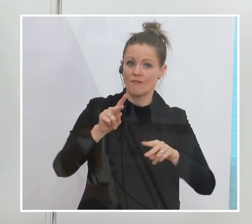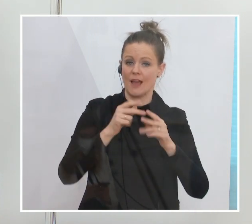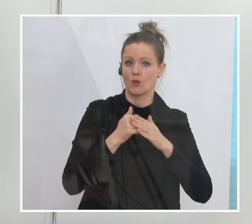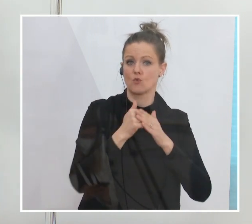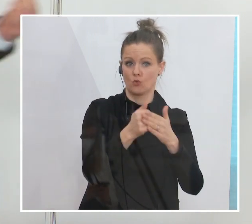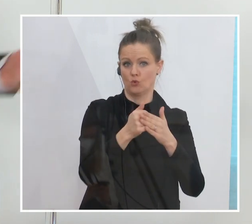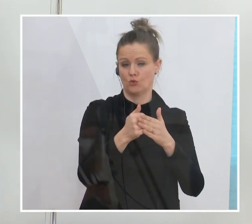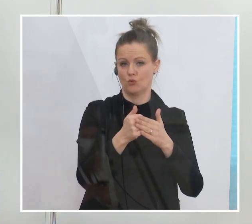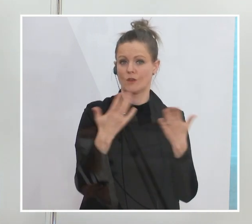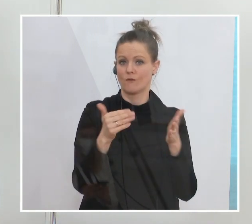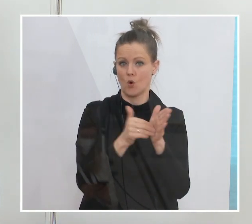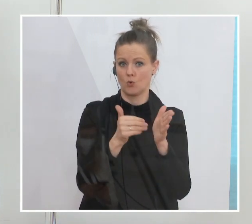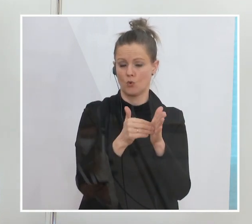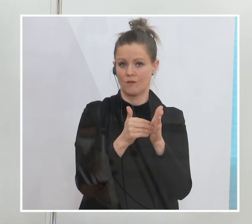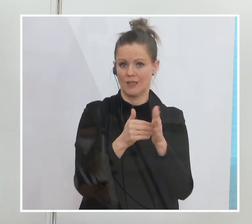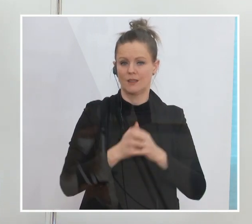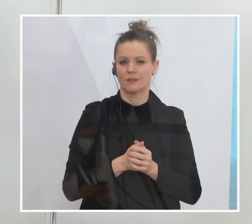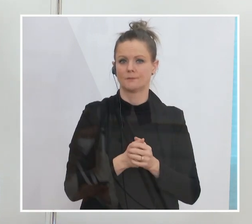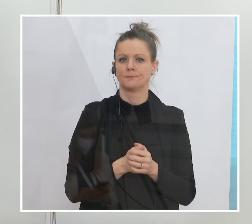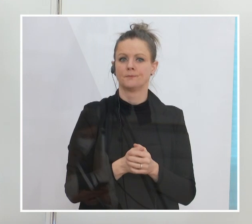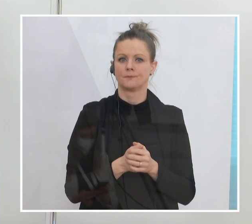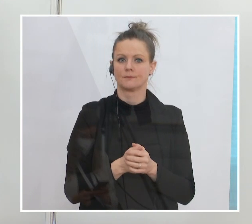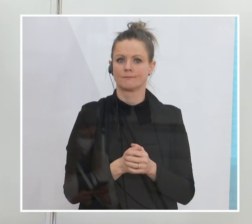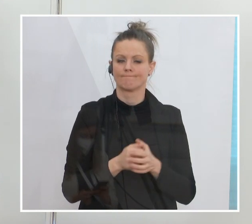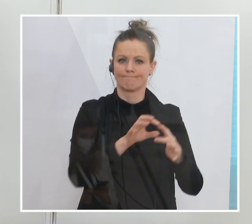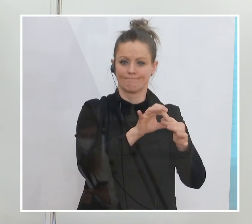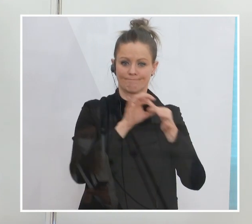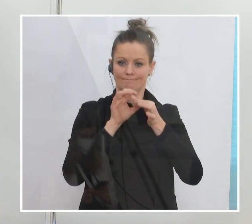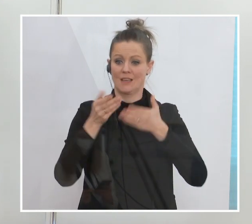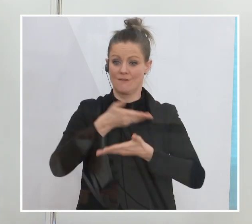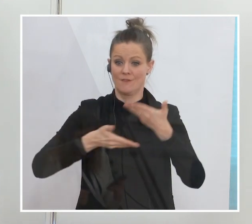sein wird, ich komme mit diesem Bild zurück auf die Wirtschaft, wir hatten ja gesagt, Retten,